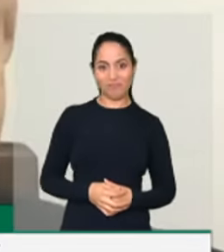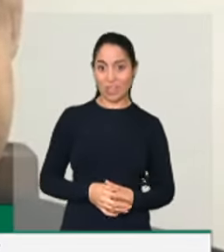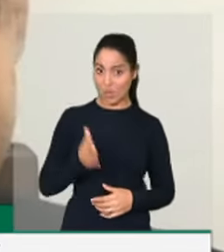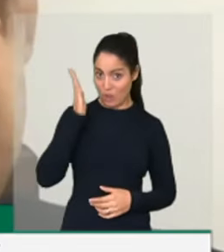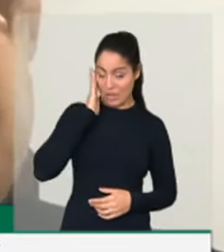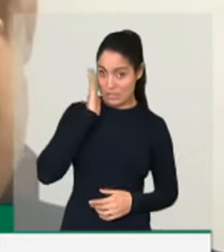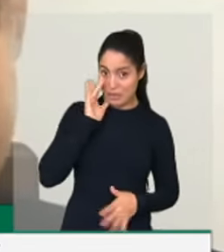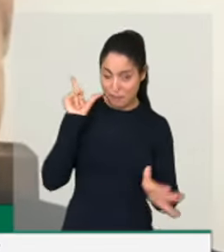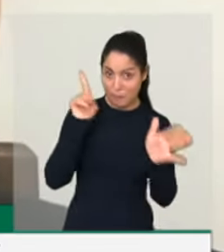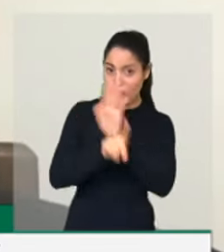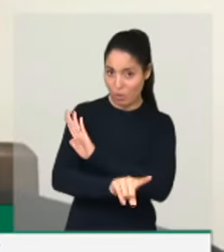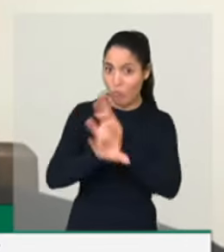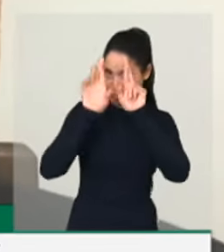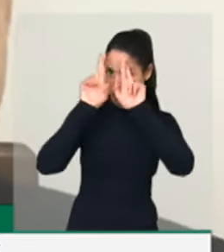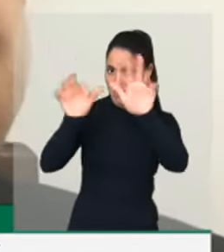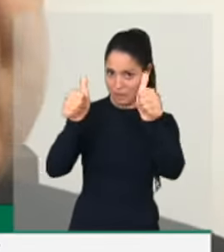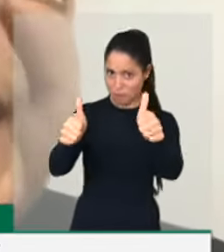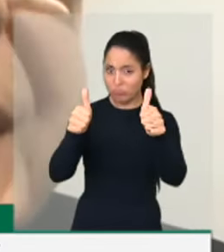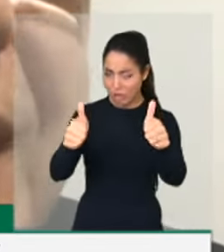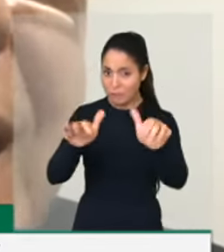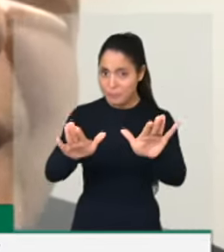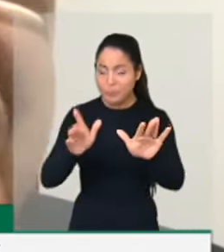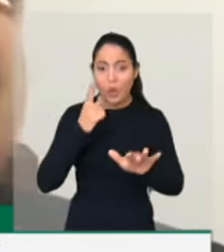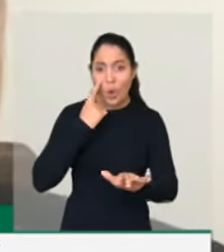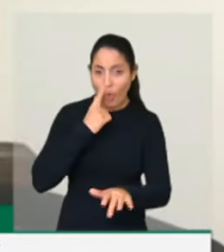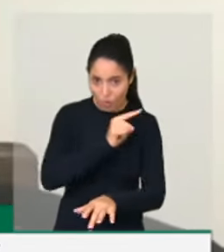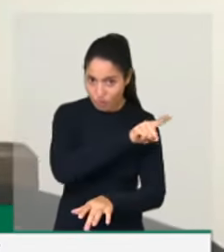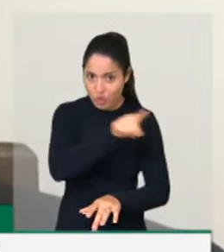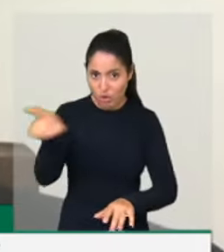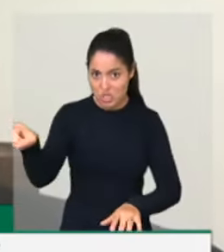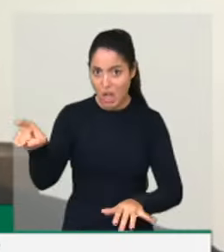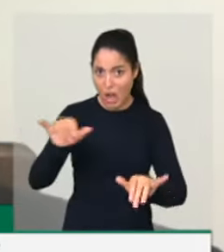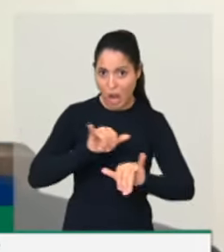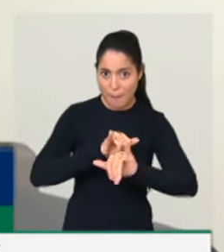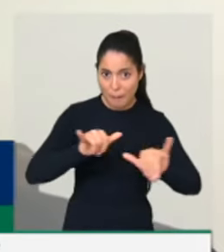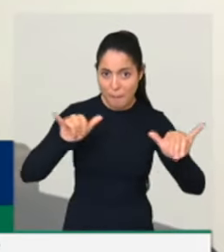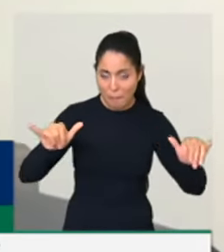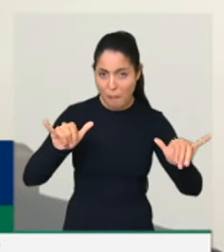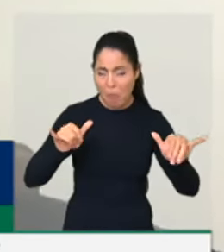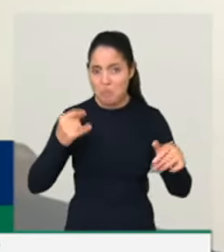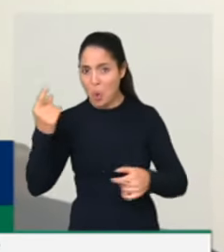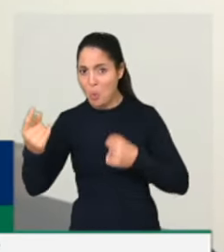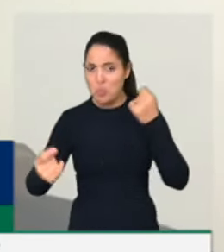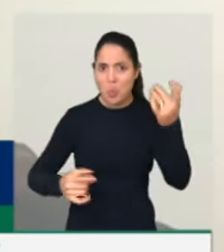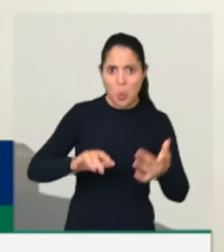NOTÍCIA.... DE ALGUM ESTADO, DE ALGUMA CAPITAL... DE ALGUMA CIDADE ONDE TEM A UTI... QUE TENHA VAGAS DISPONÍVEIS E QUE